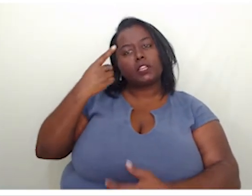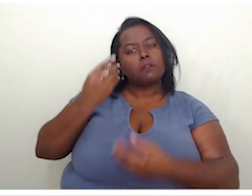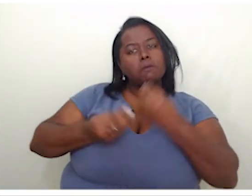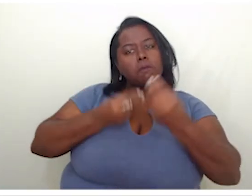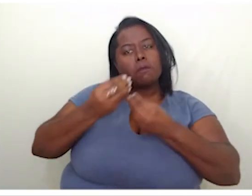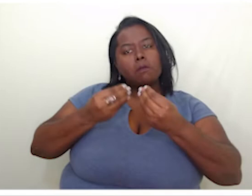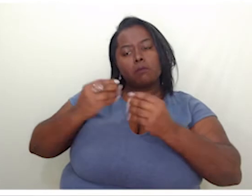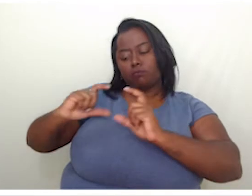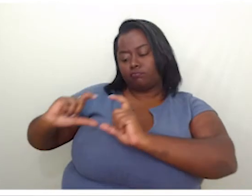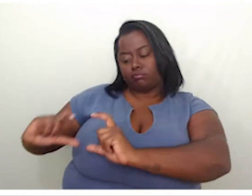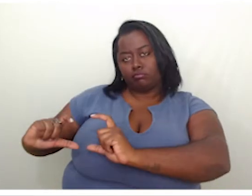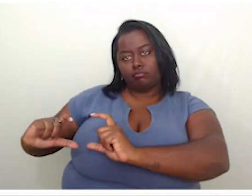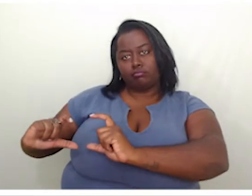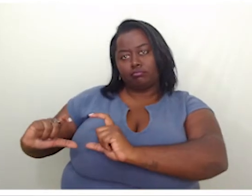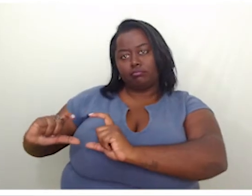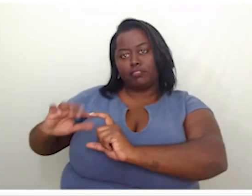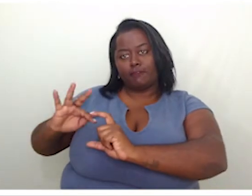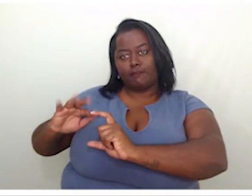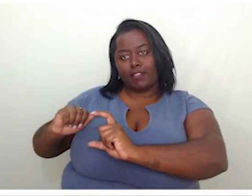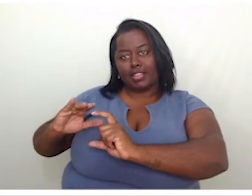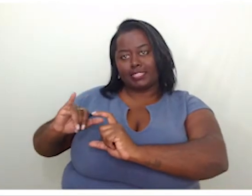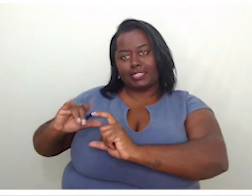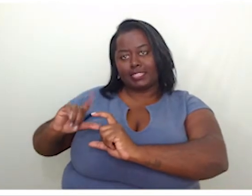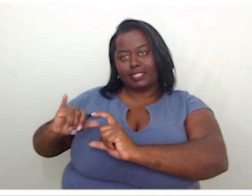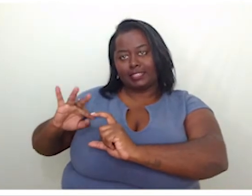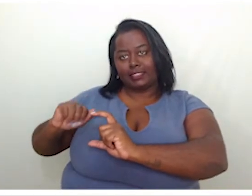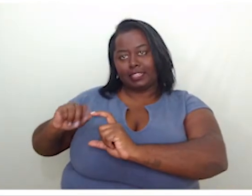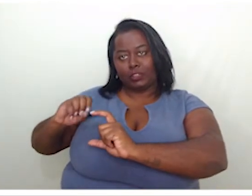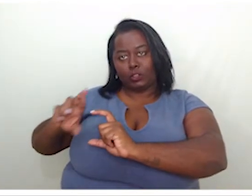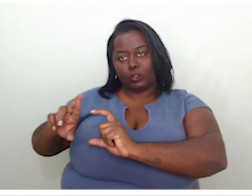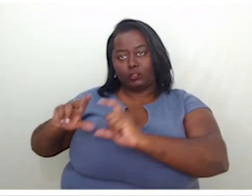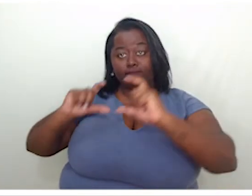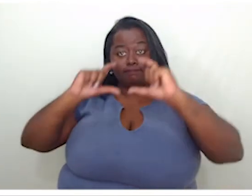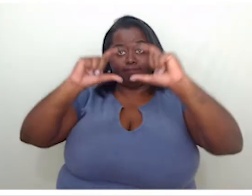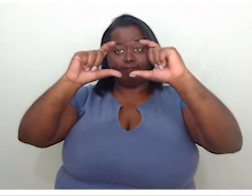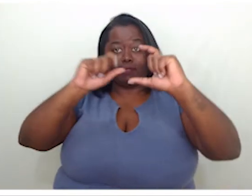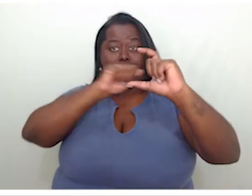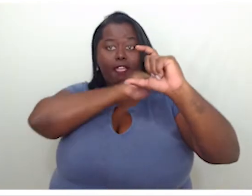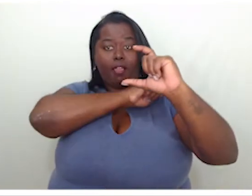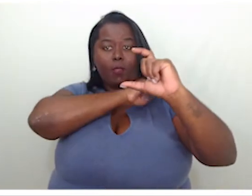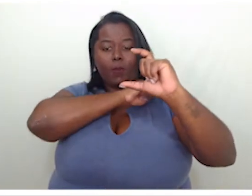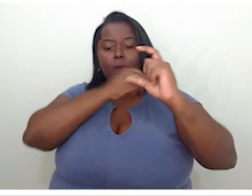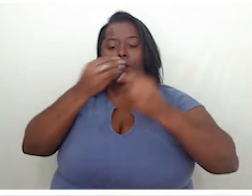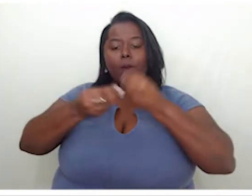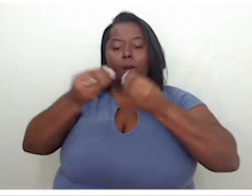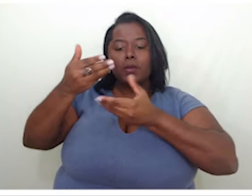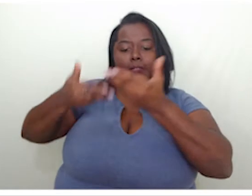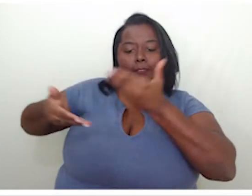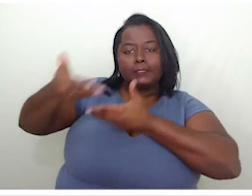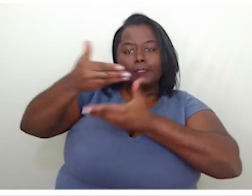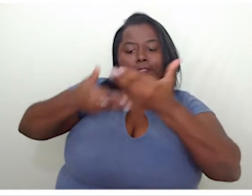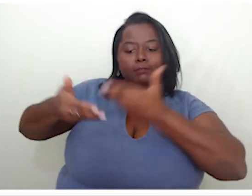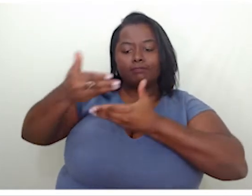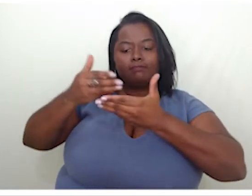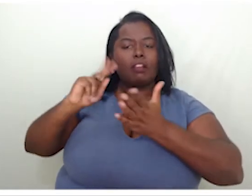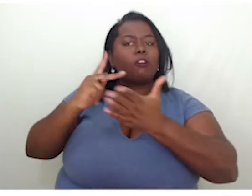pasa que el facilitador, sea él o ella, está aprendiendo junto a los aprendices